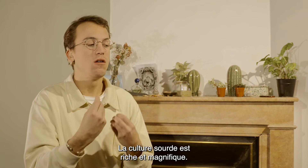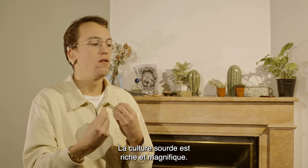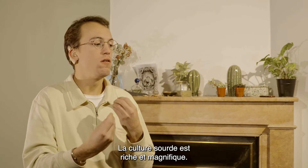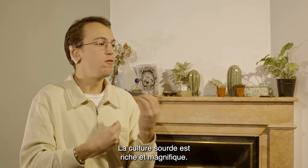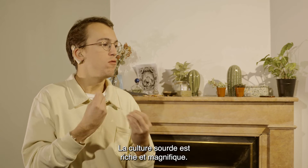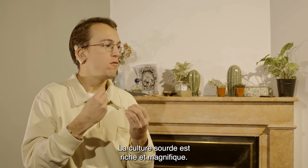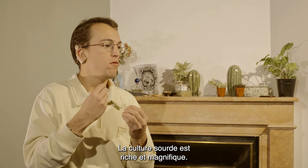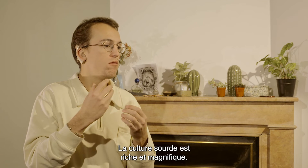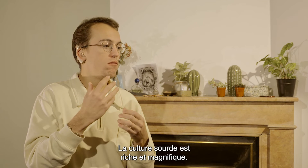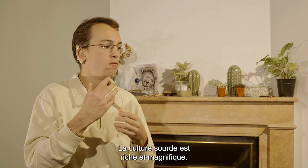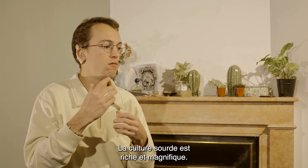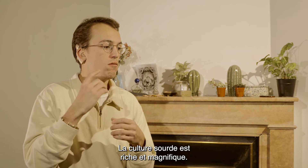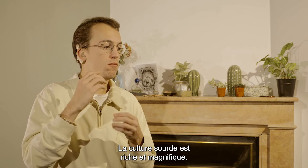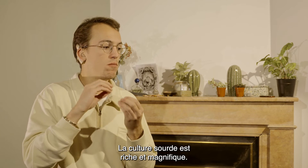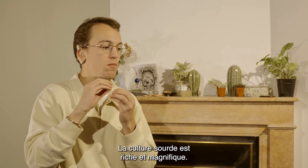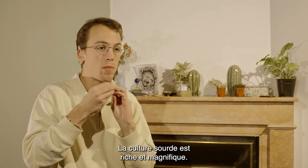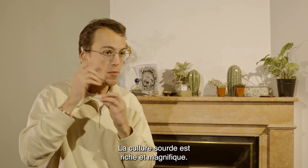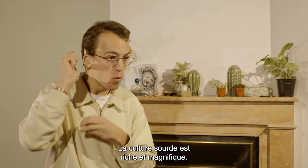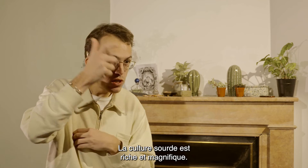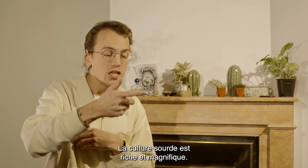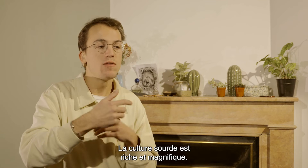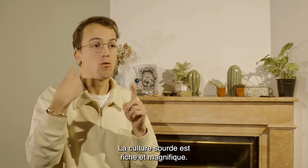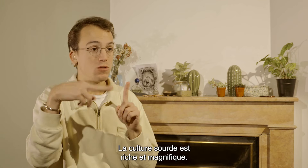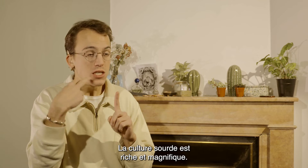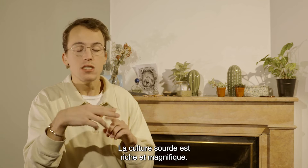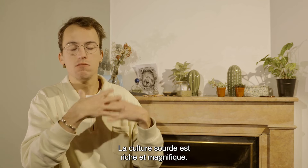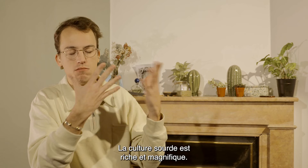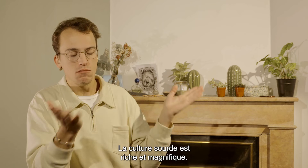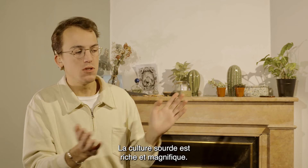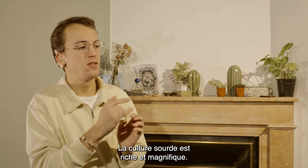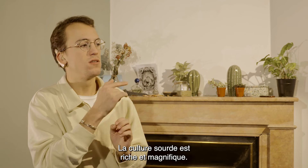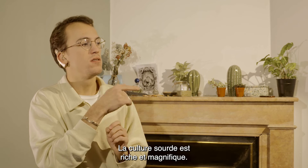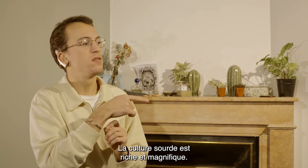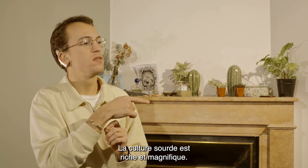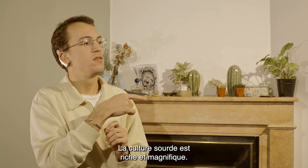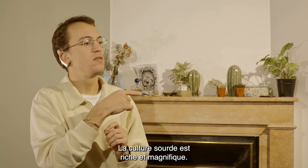La culture sourde est riche et magnifique.